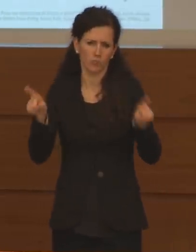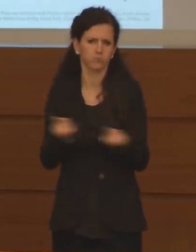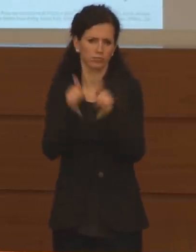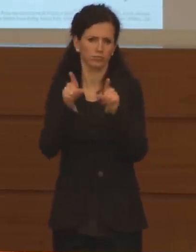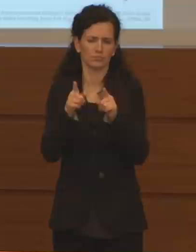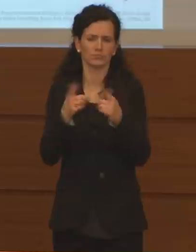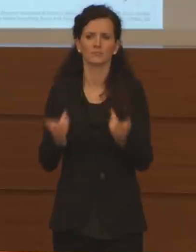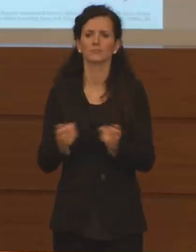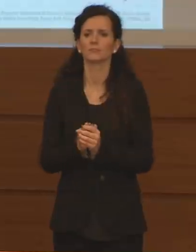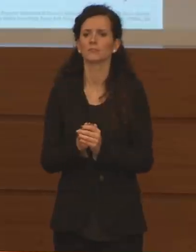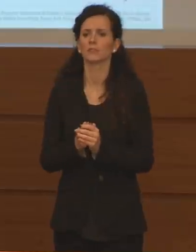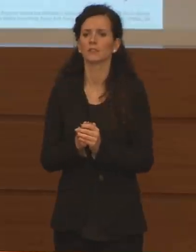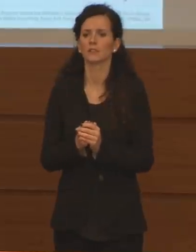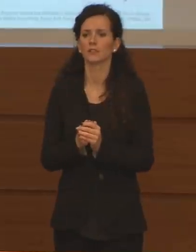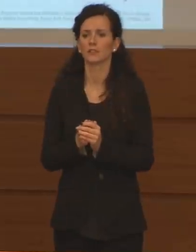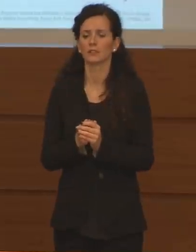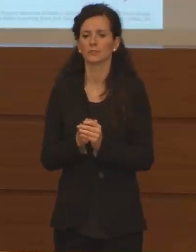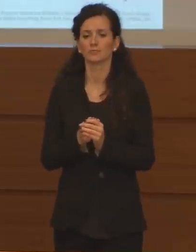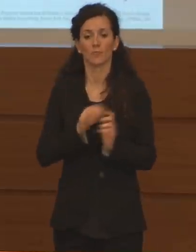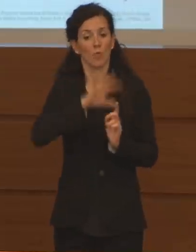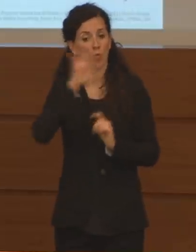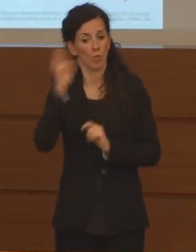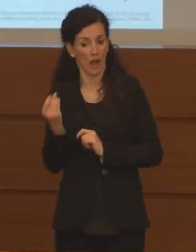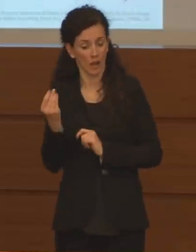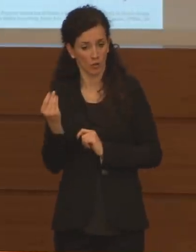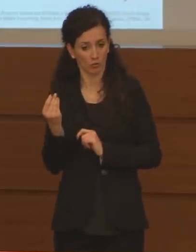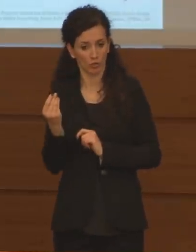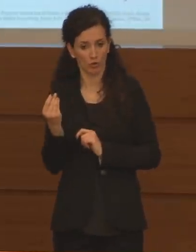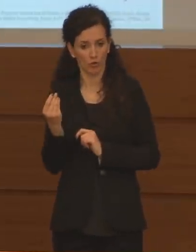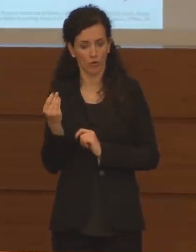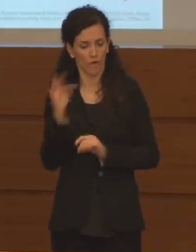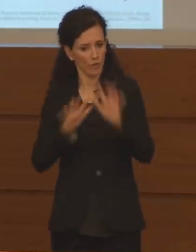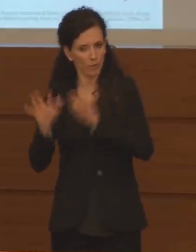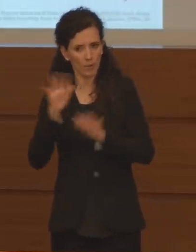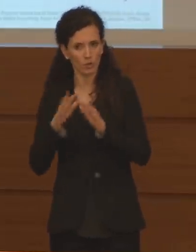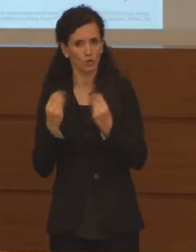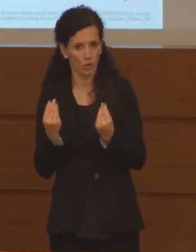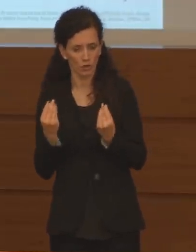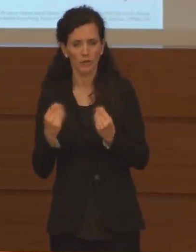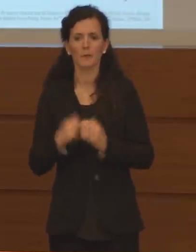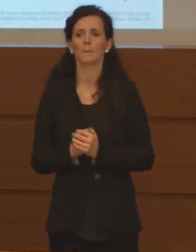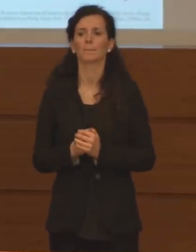L'altra cosa è che chiaramente stiamo mandando a regime il